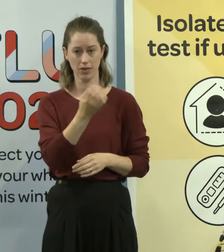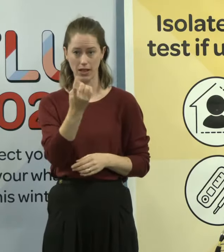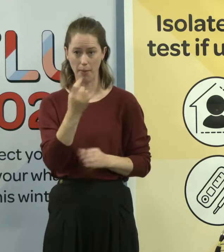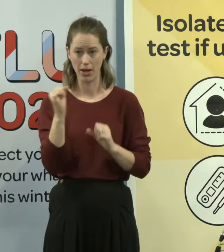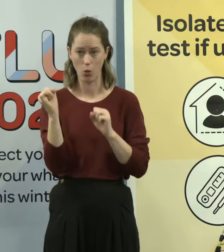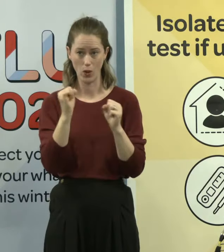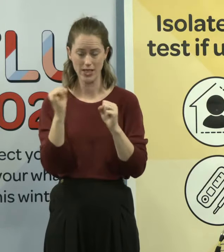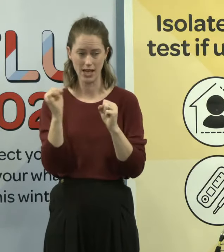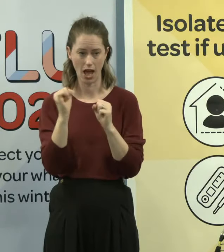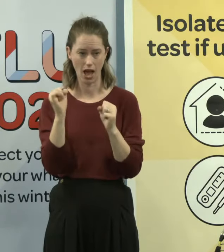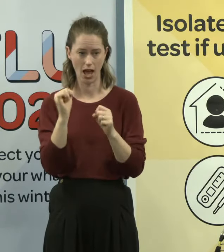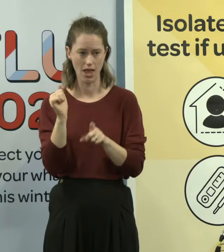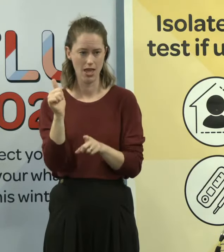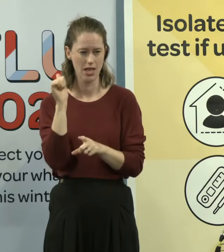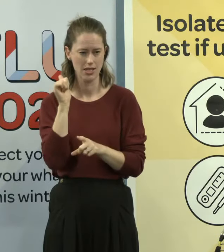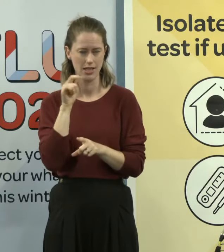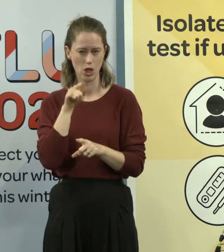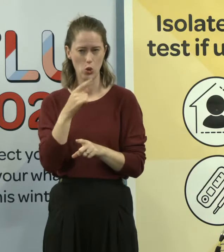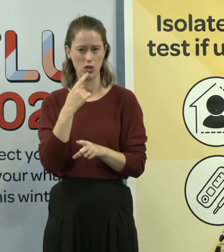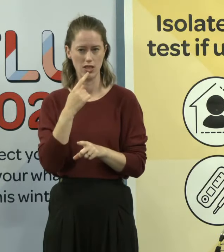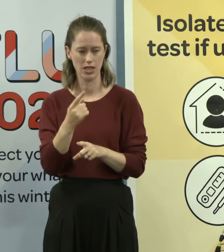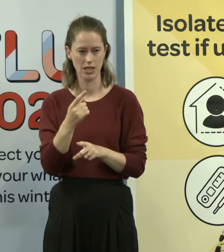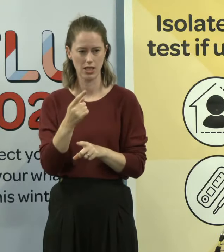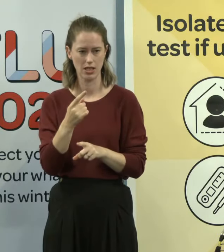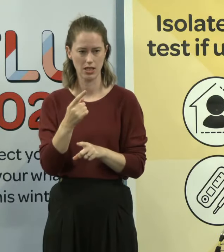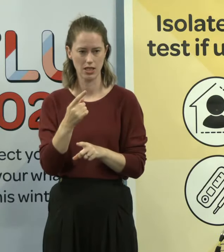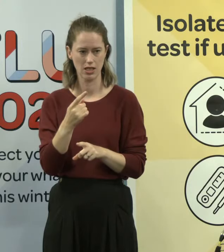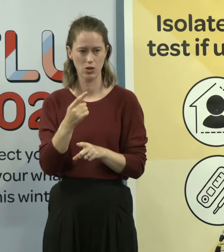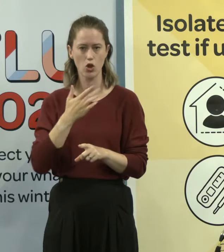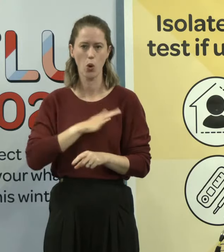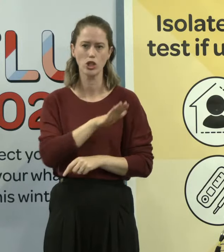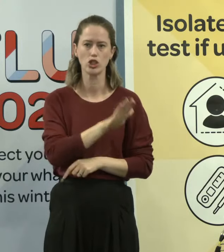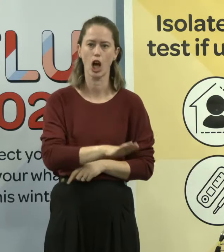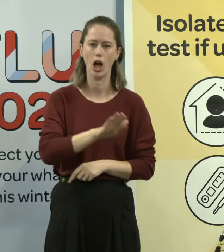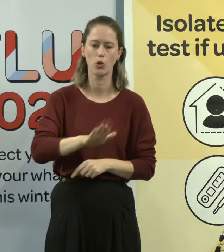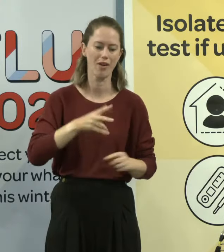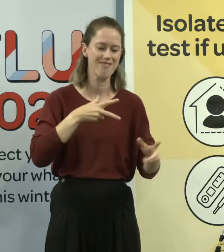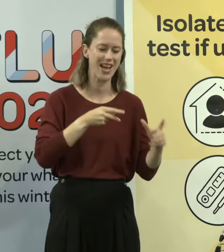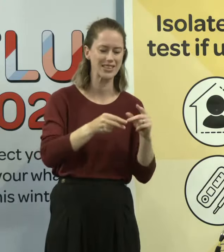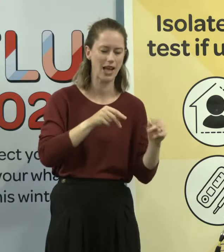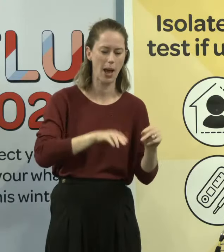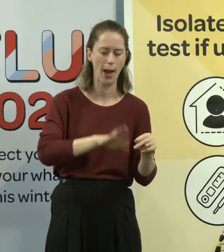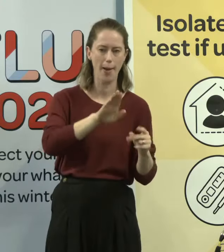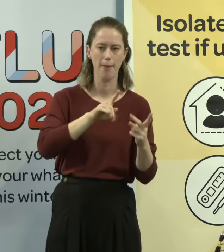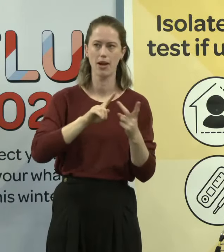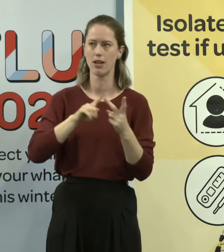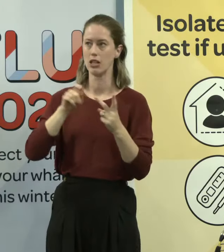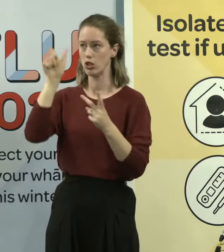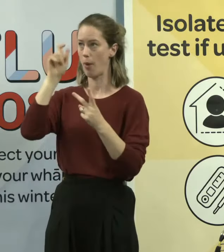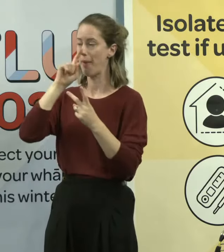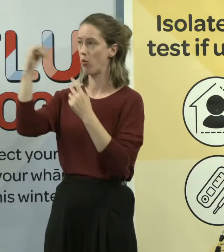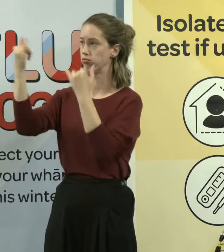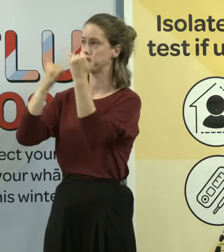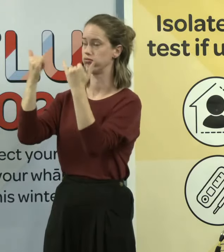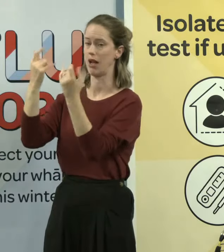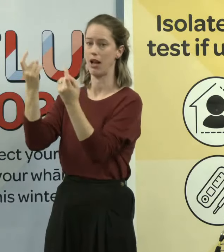katoa kei a ratou te tiaki kua whakaroa ka tukuna i te waa.